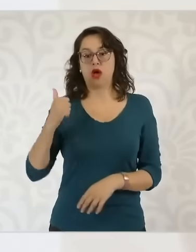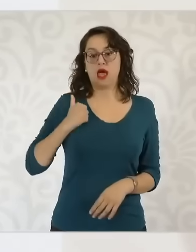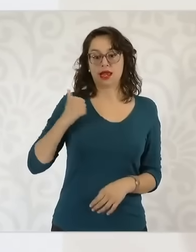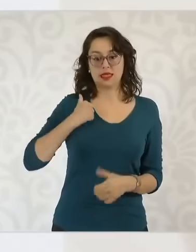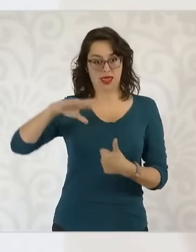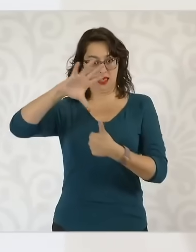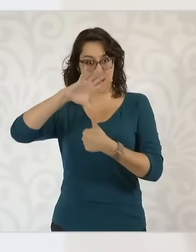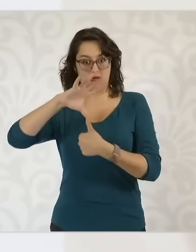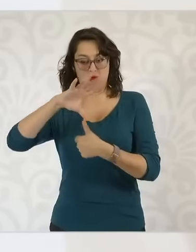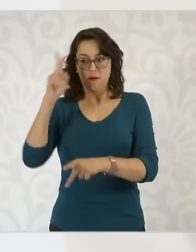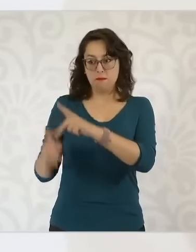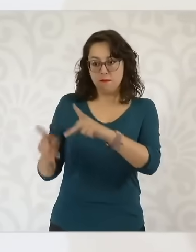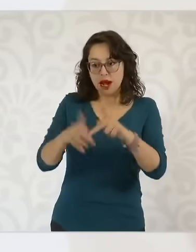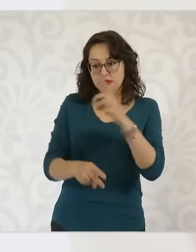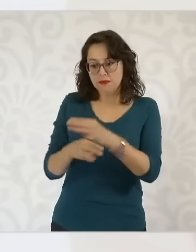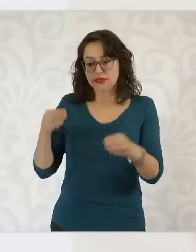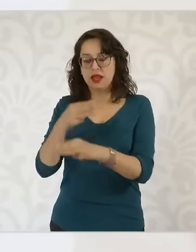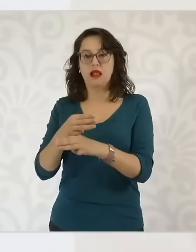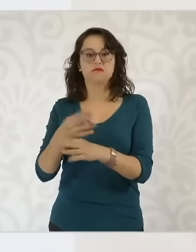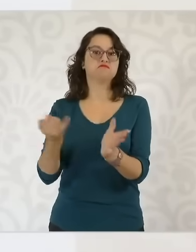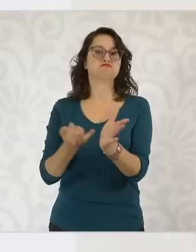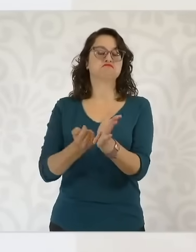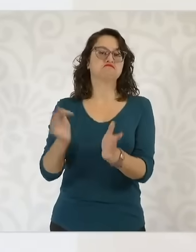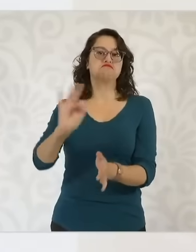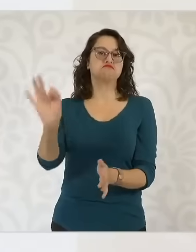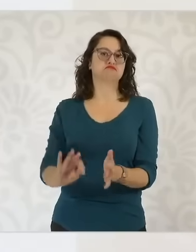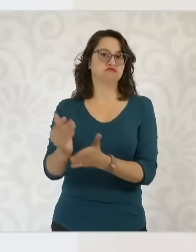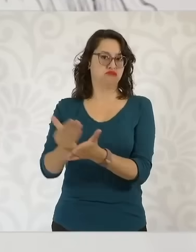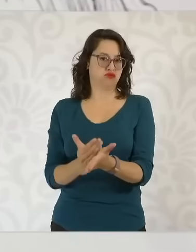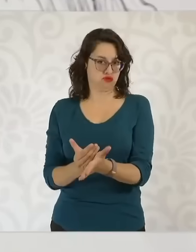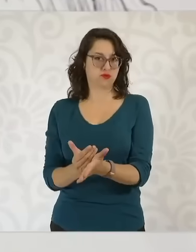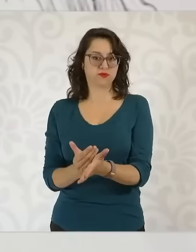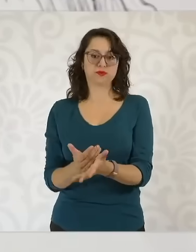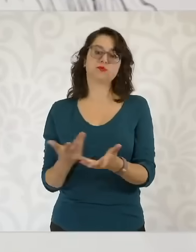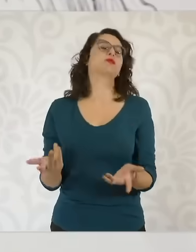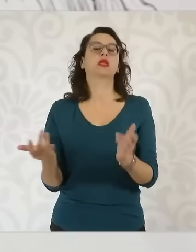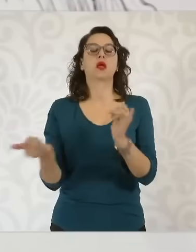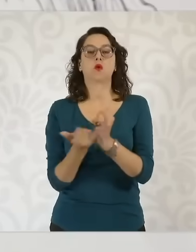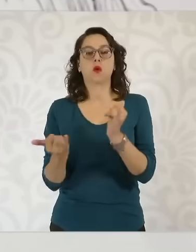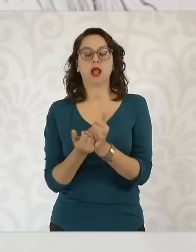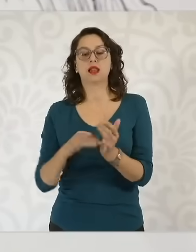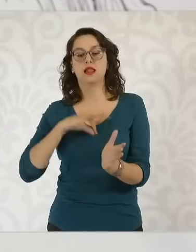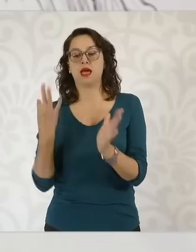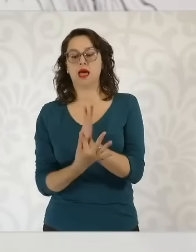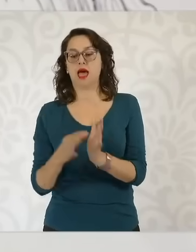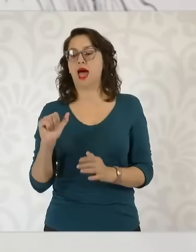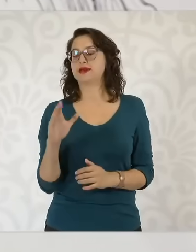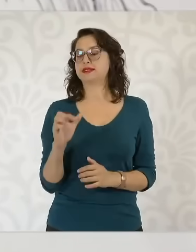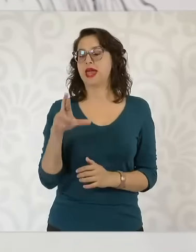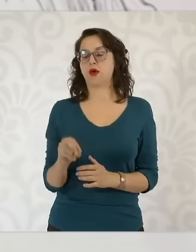y pues mantenemos el mismo o mantiene el mismo arancel acero y el aluminio, pero